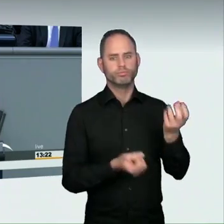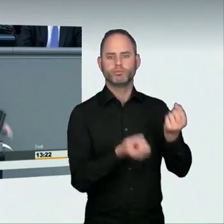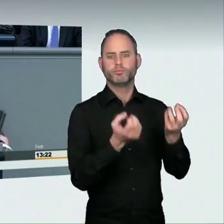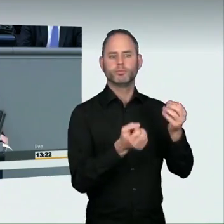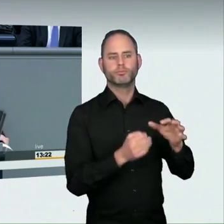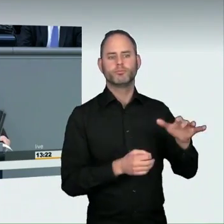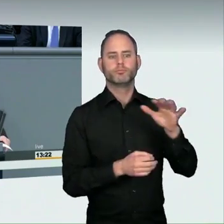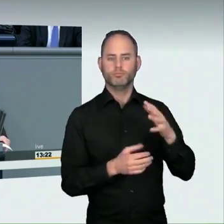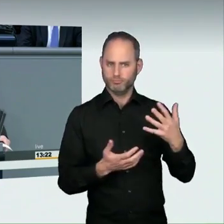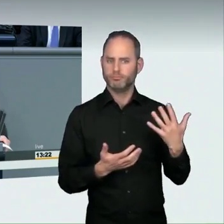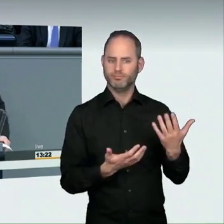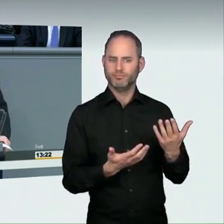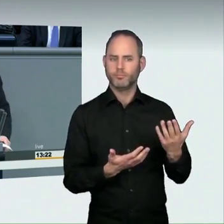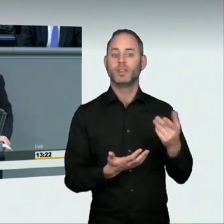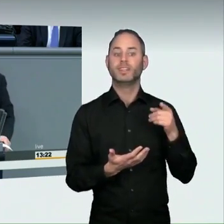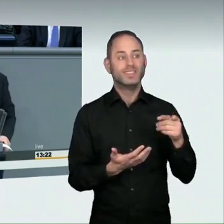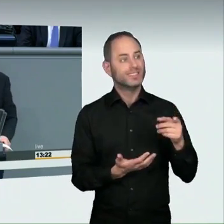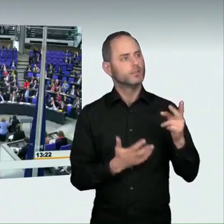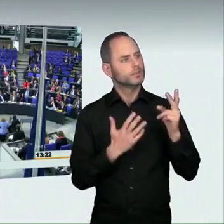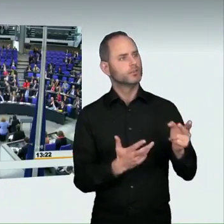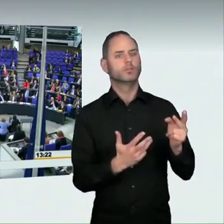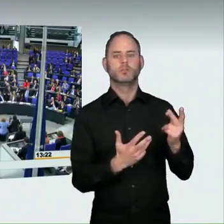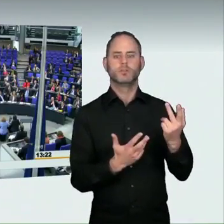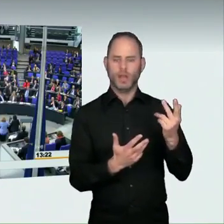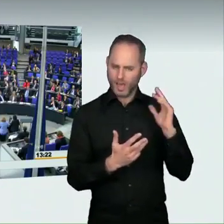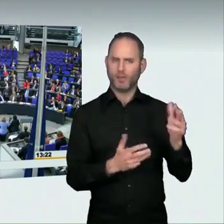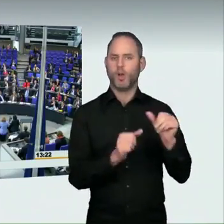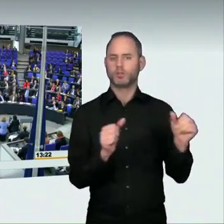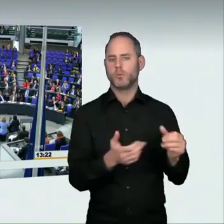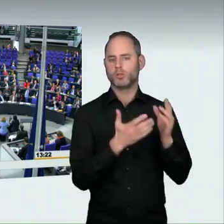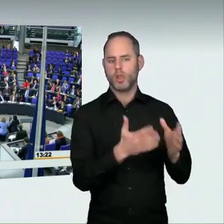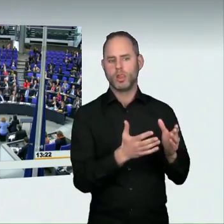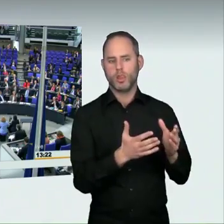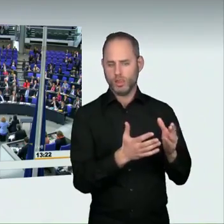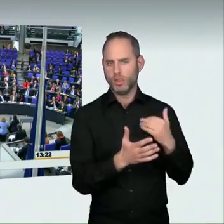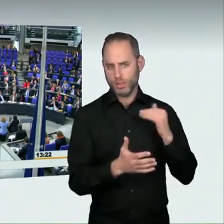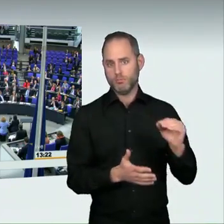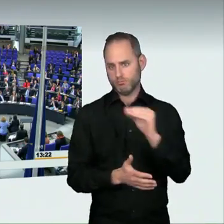Das ist ein Erfolgsmodell, liebe Kolleginnen und Kollegen. (Applaus) (Zwischenruf)